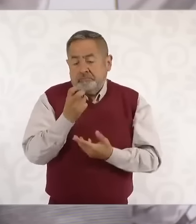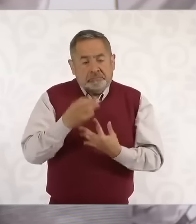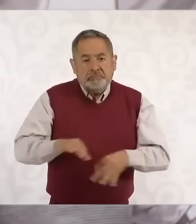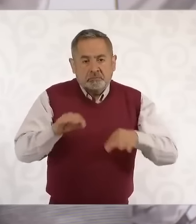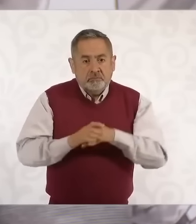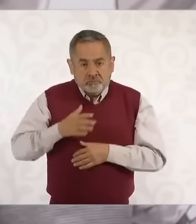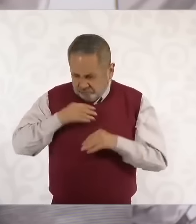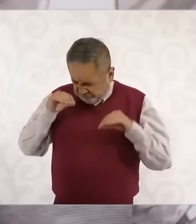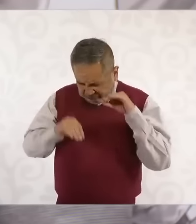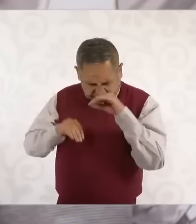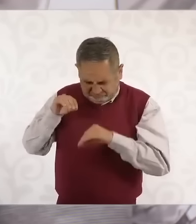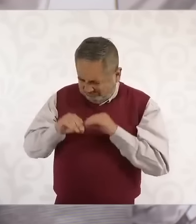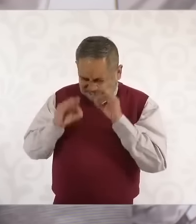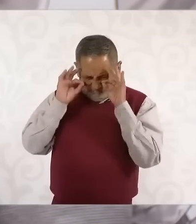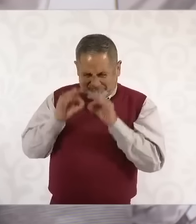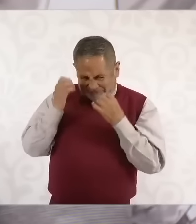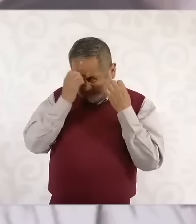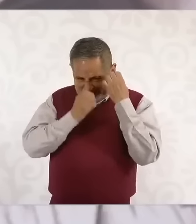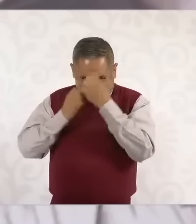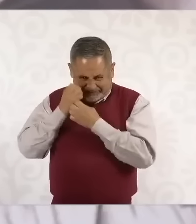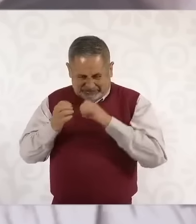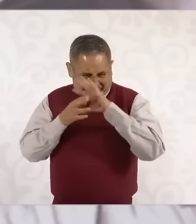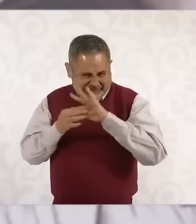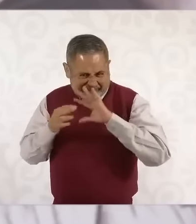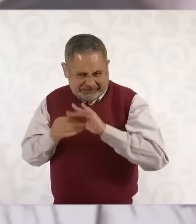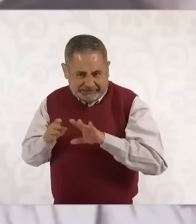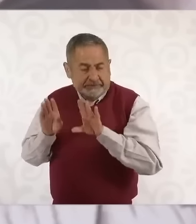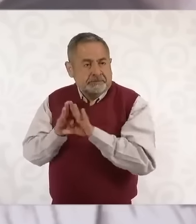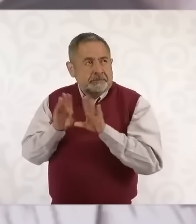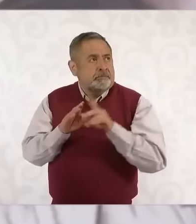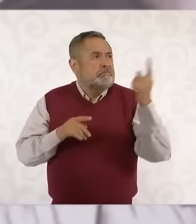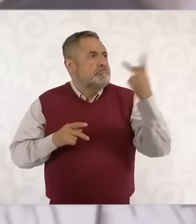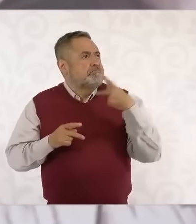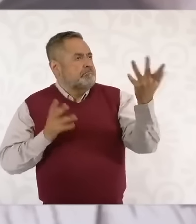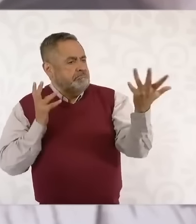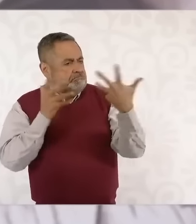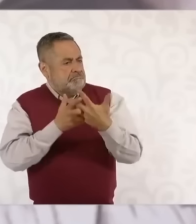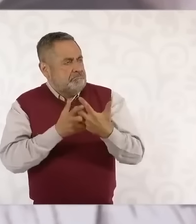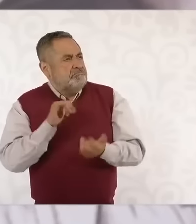bien hechos, creo yo, respecto a cómo funciona la integración económica de los dos países, porque la